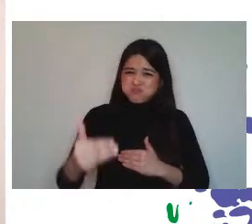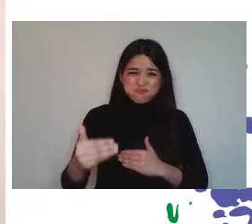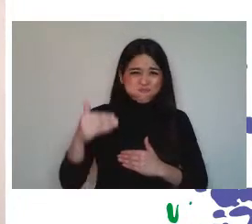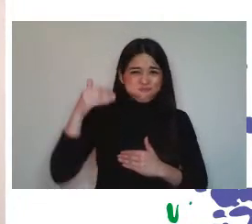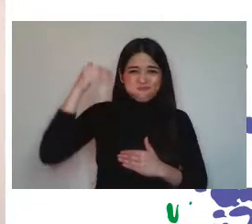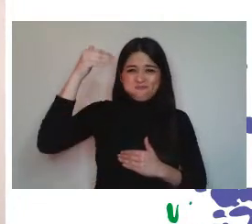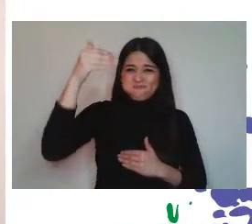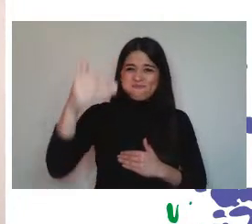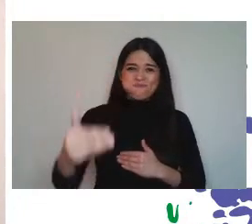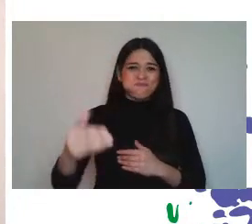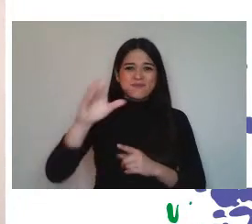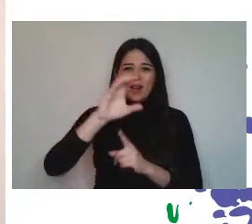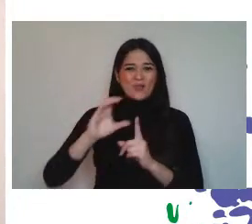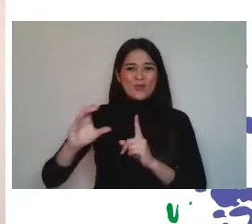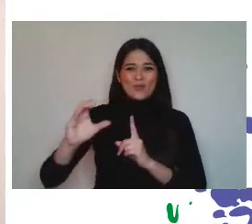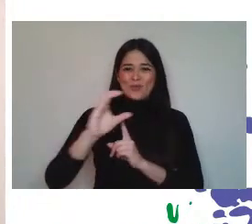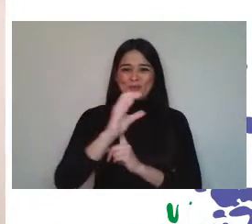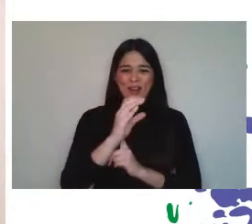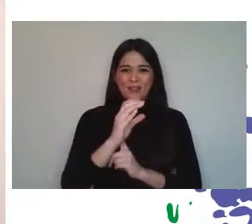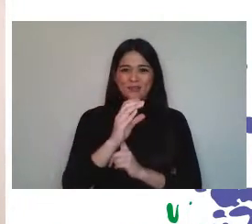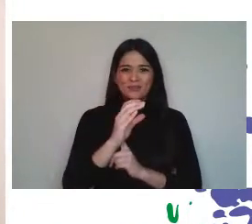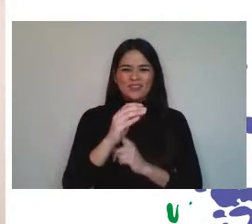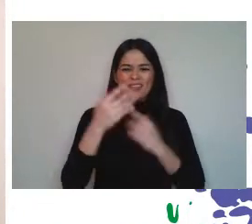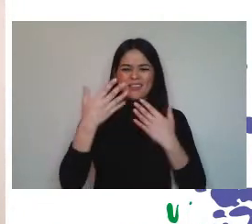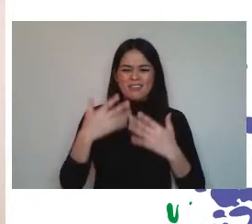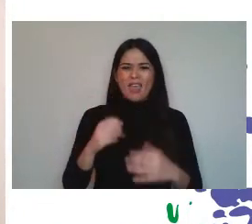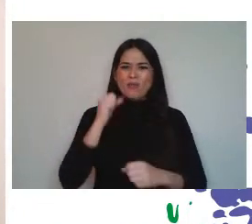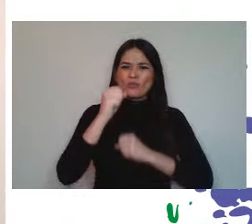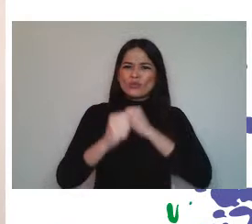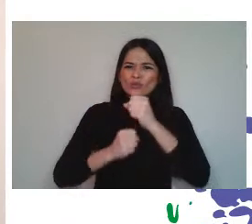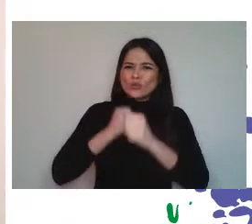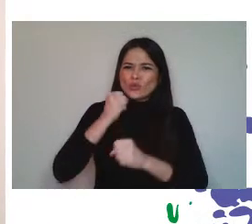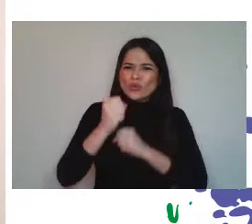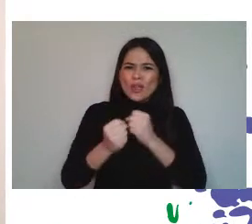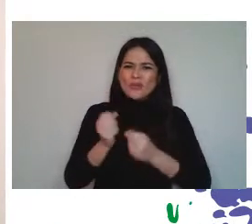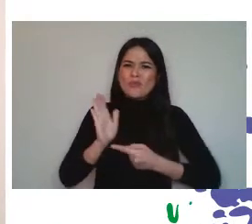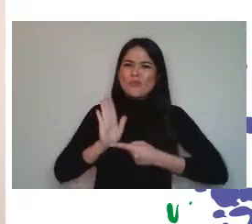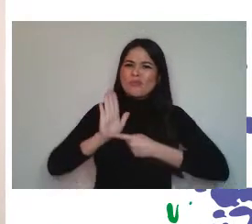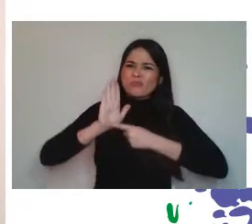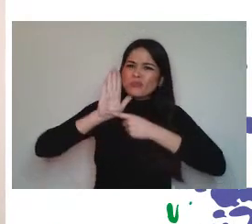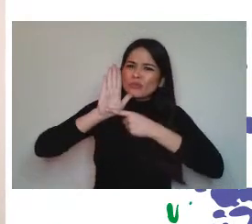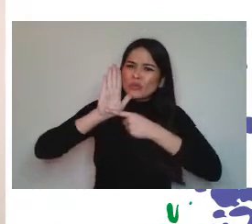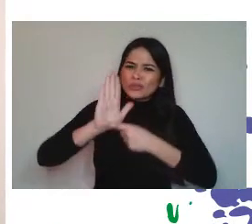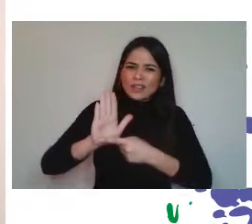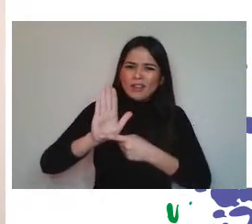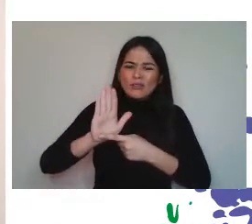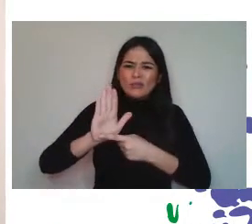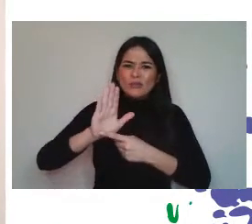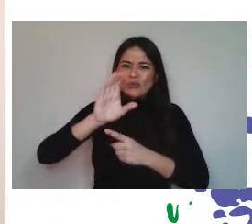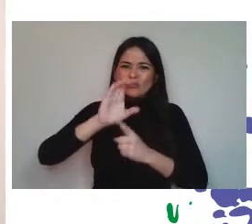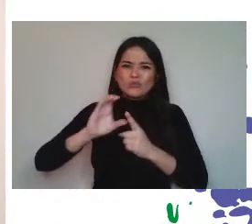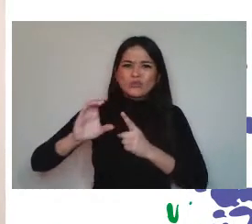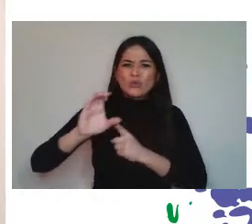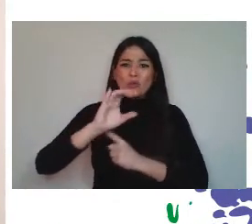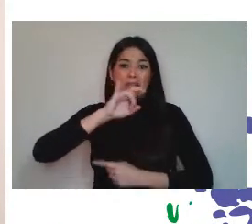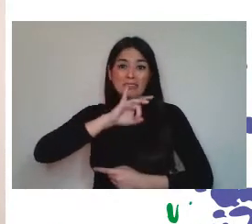Lleva largos años dejando huellas en Chile y en otras arenas del mundo,